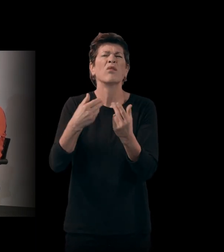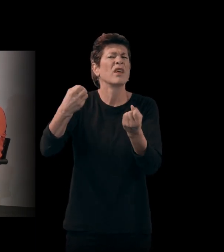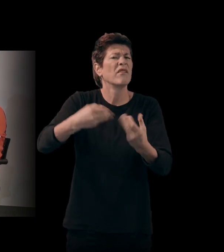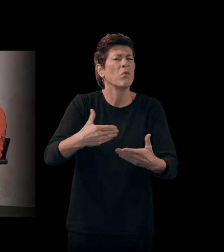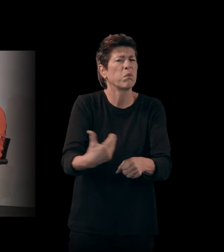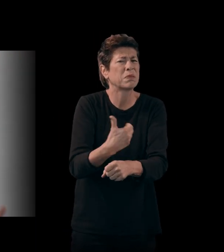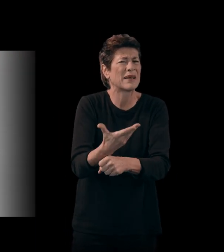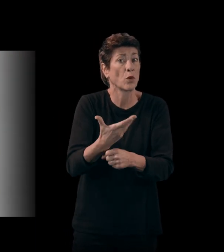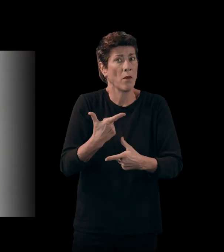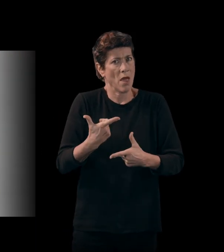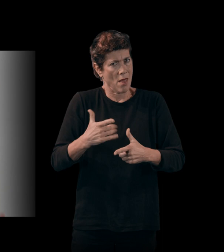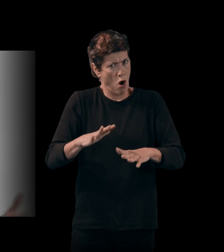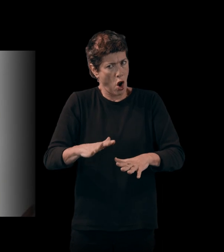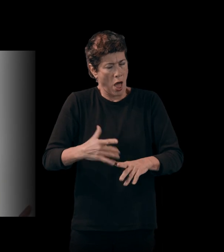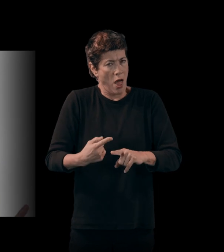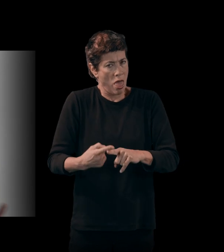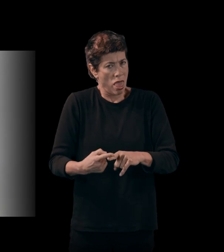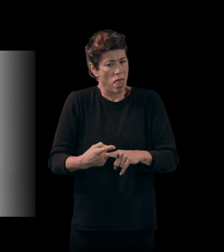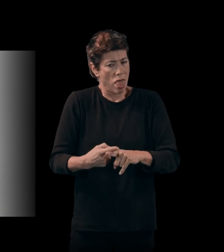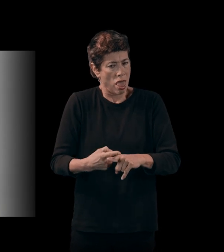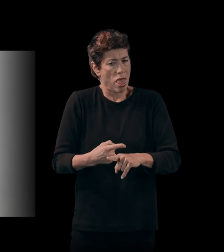Mais ça prend son temps par la parole et aussi par la marche.